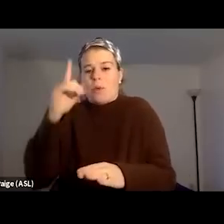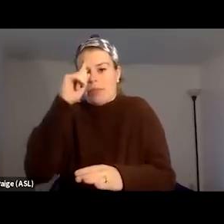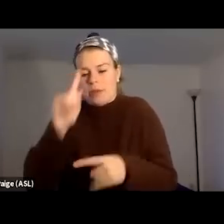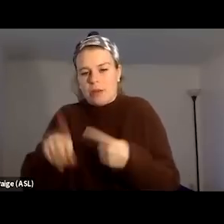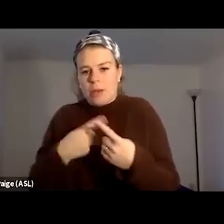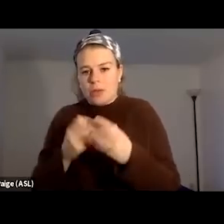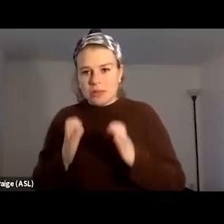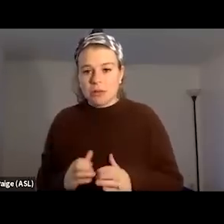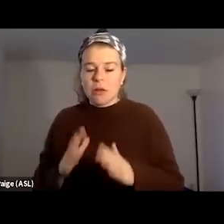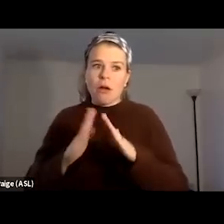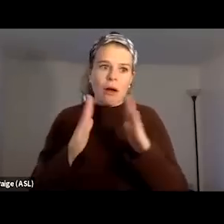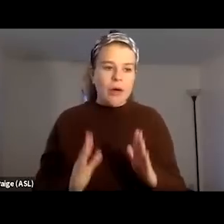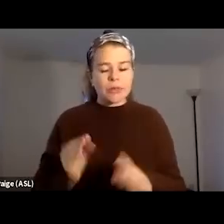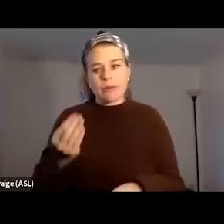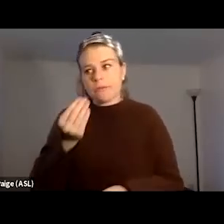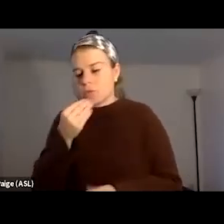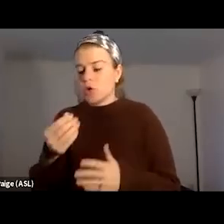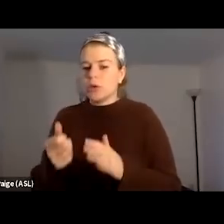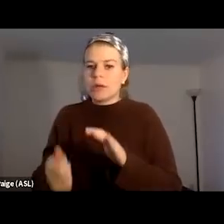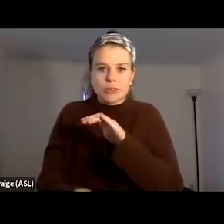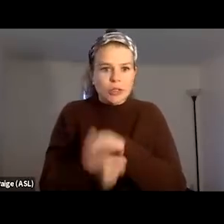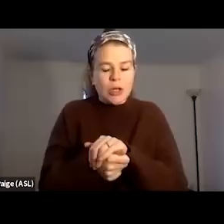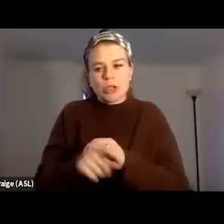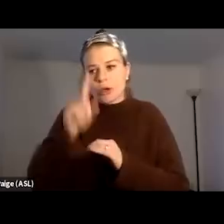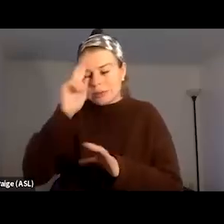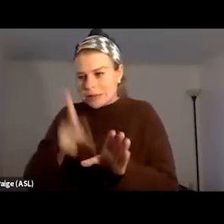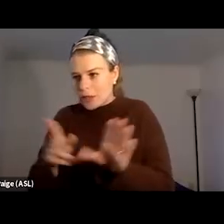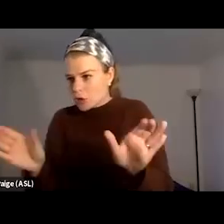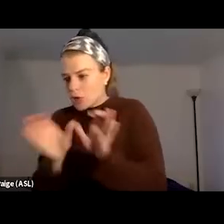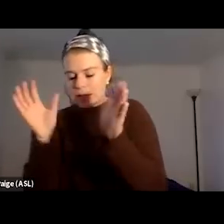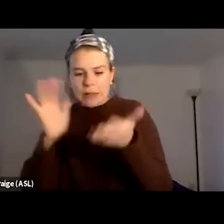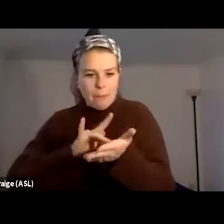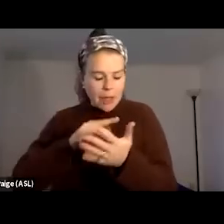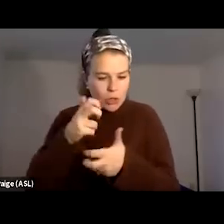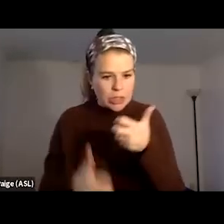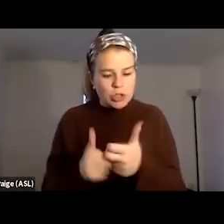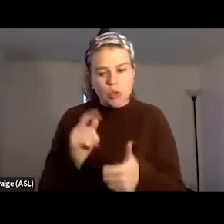Vivienda y comida y refugio y crisis psiquiátricas y problemas médicos, ¿dónde van a dormir esta noche?